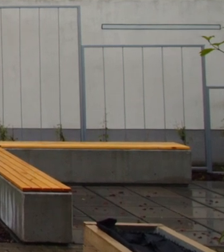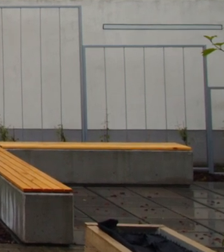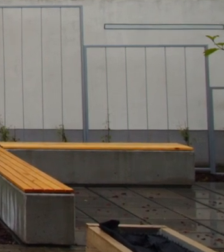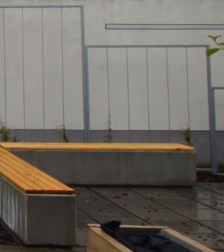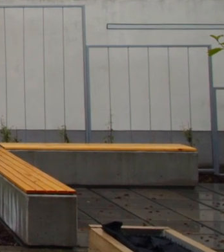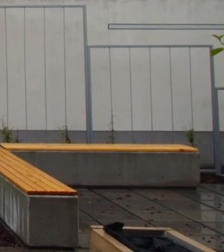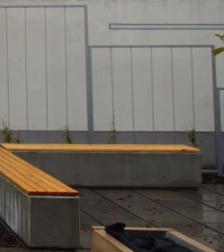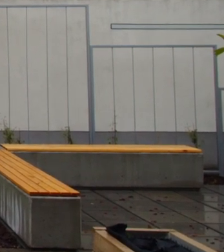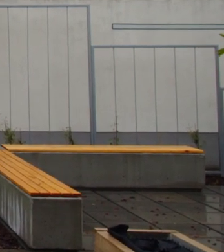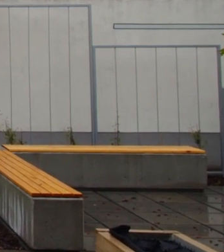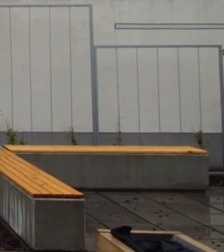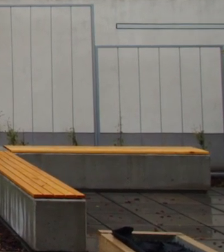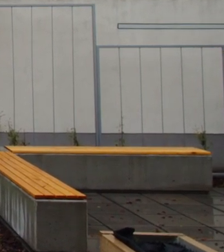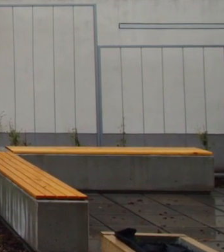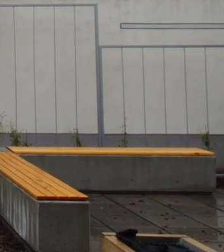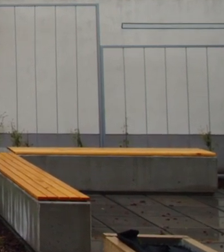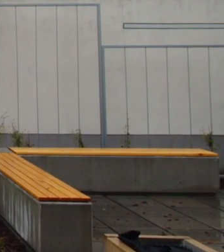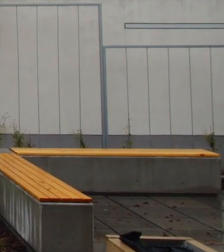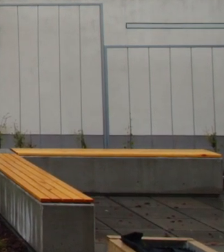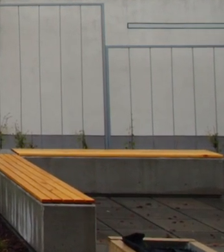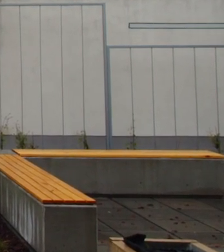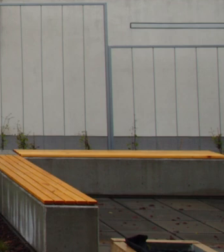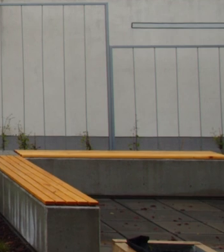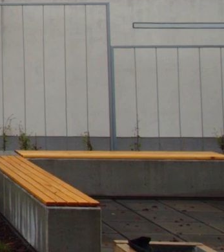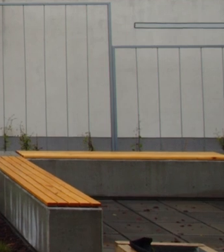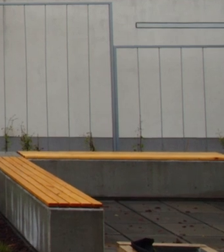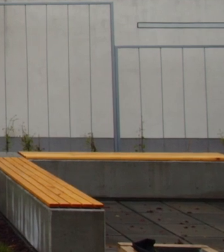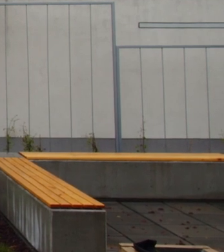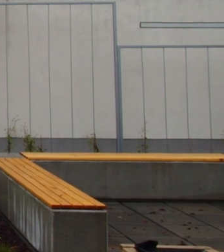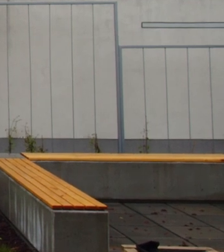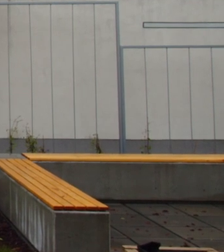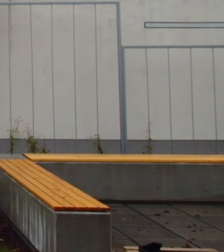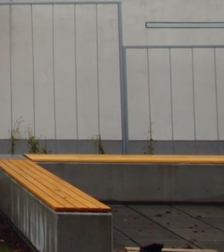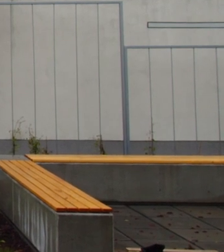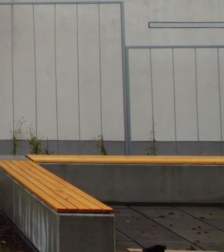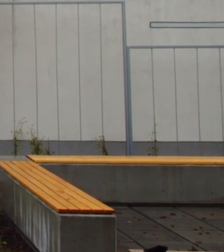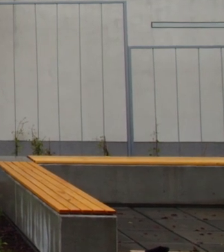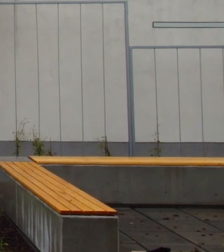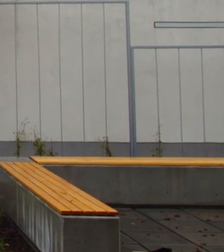Obok naklejki: logotypy Dedeku i Miejskiej Biblioteki Publicznej, która jest na pierwszym piętrze budynku.